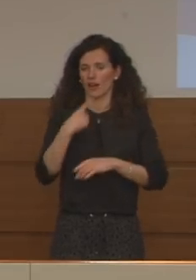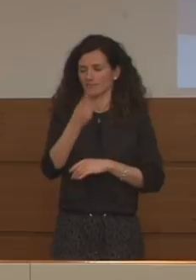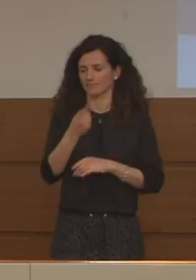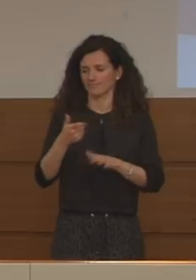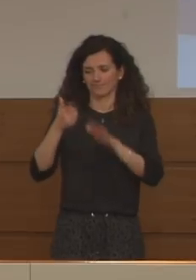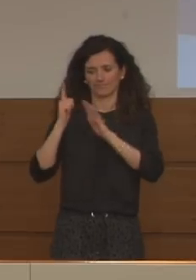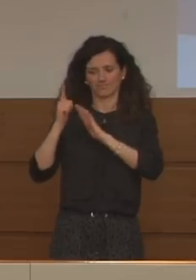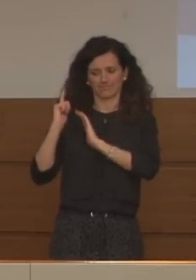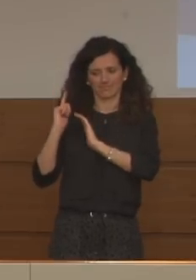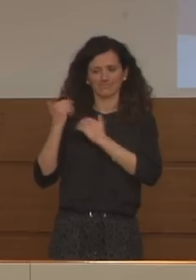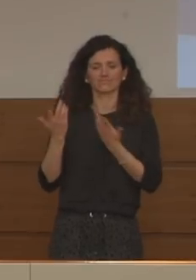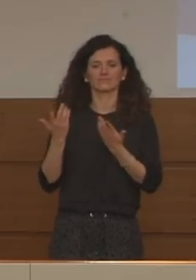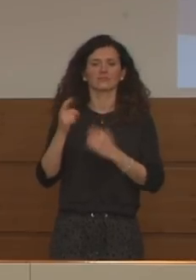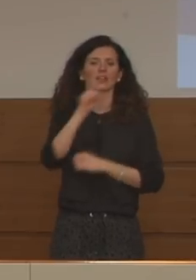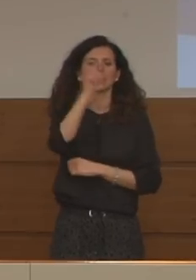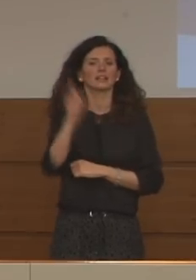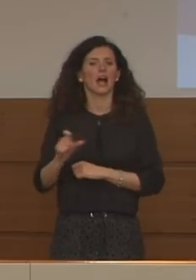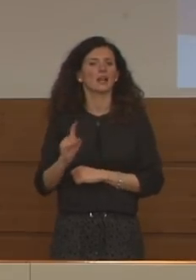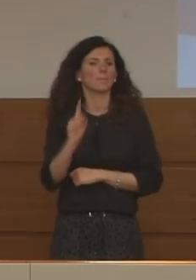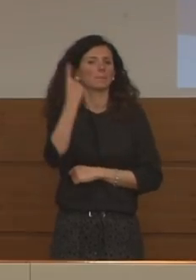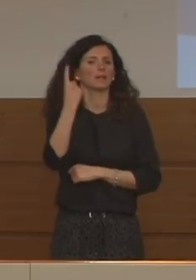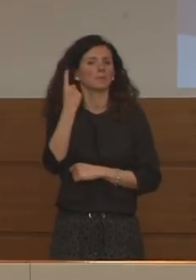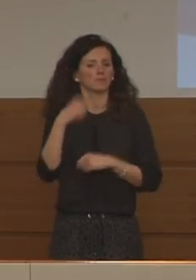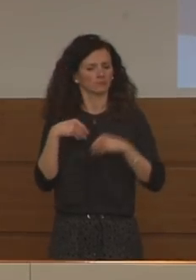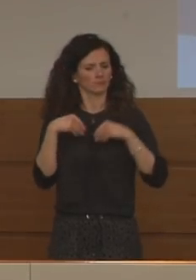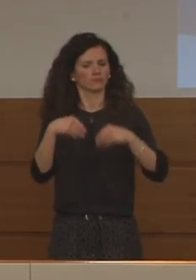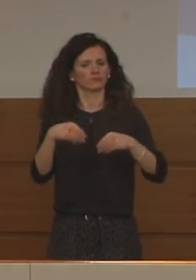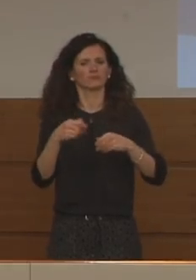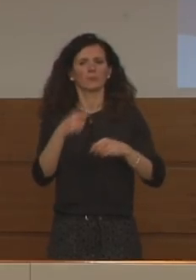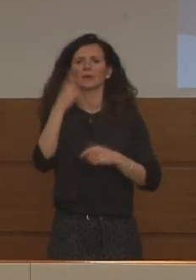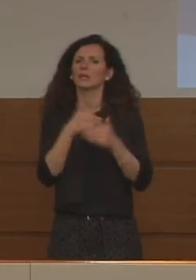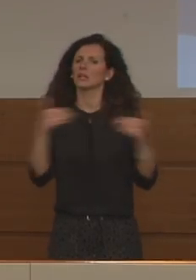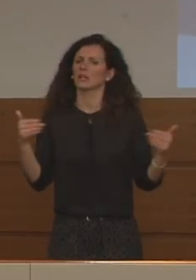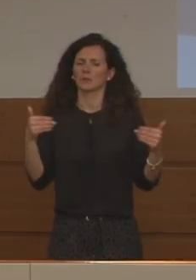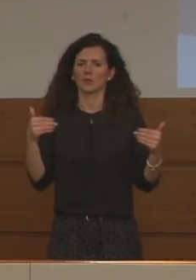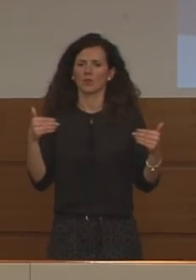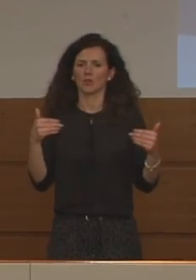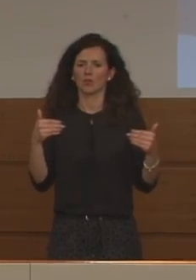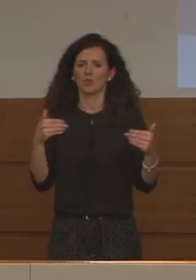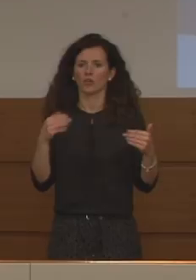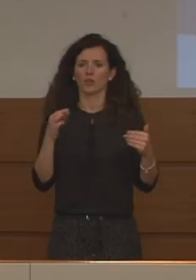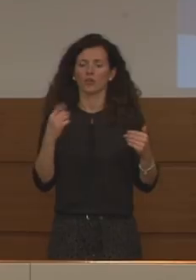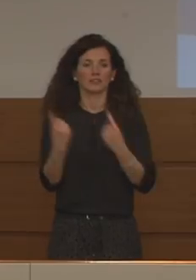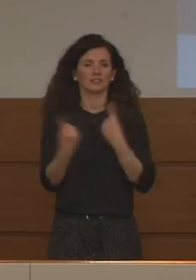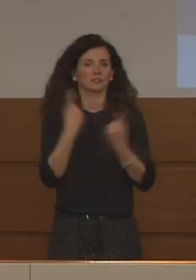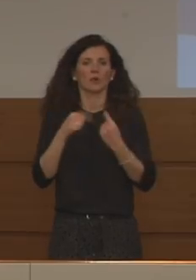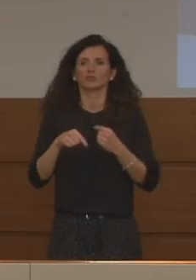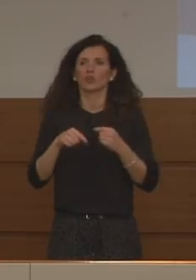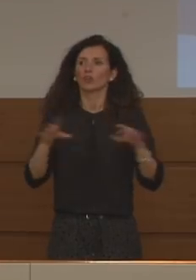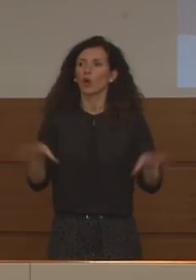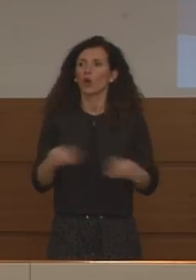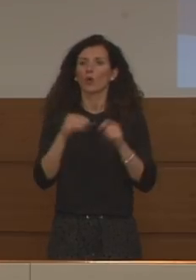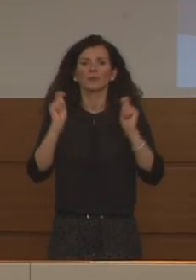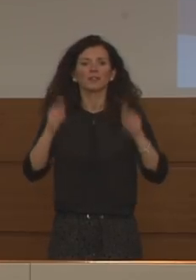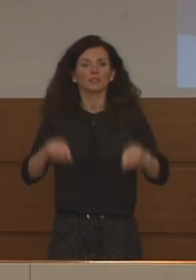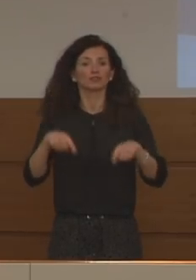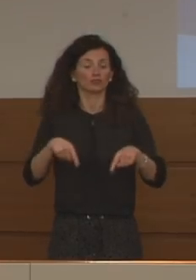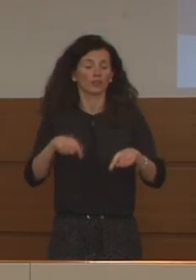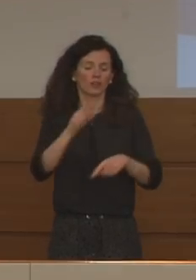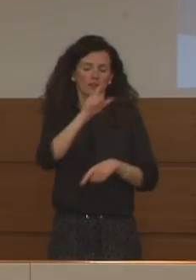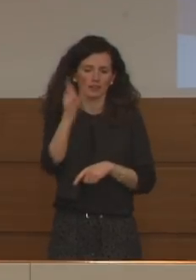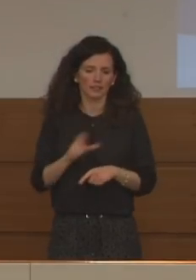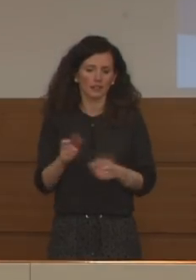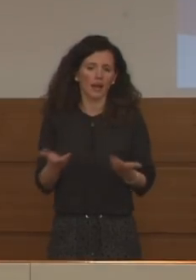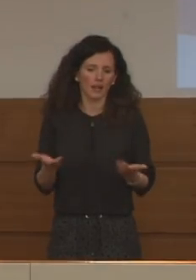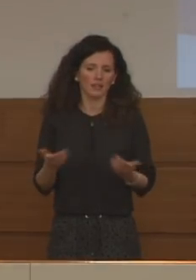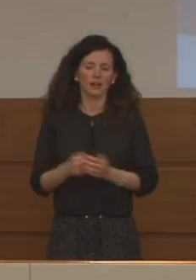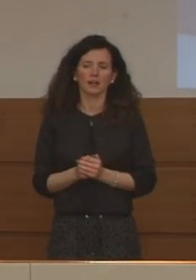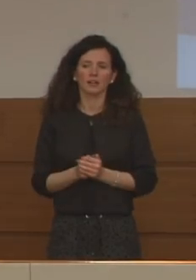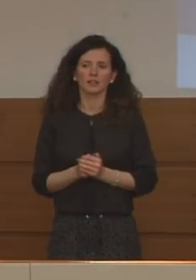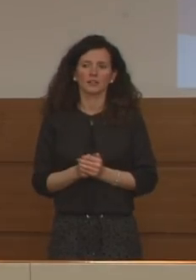pilota, suo malgrado diciamo, abbiamo questa situazione.